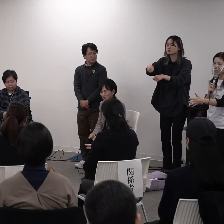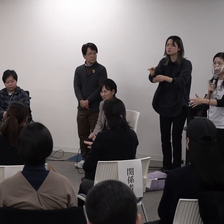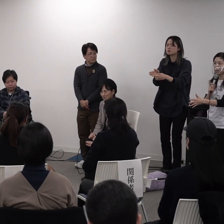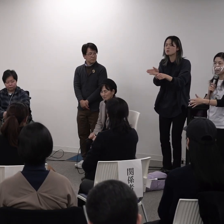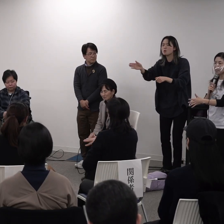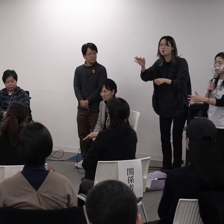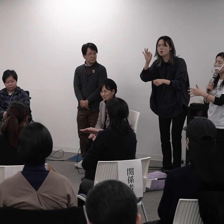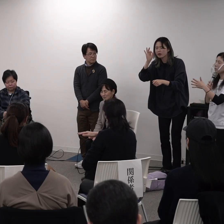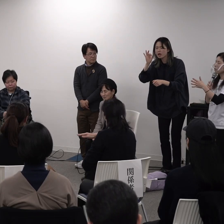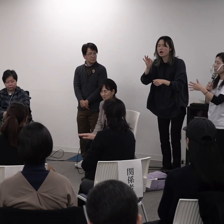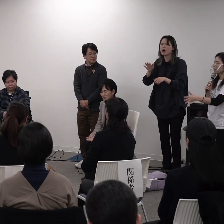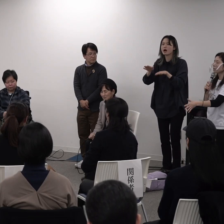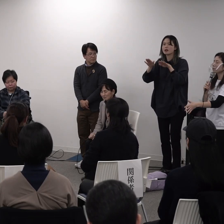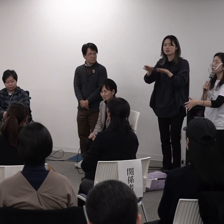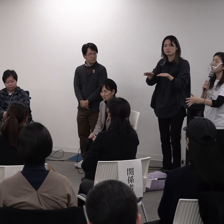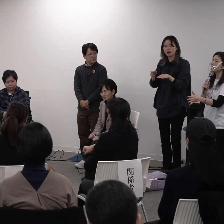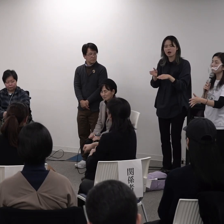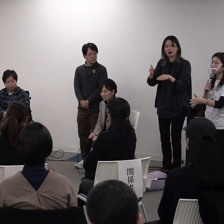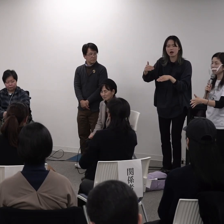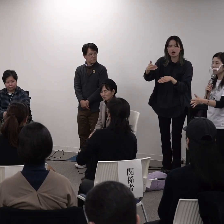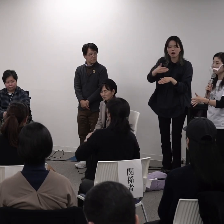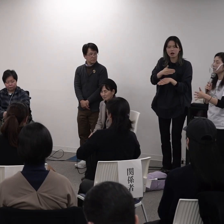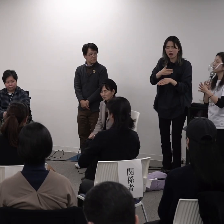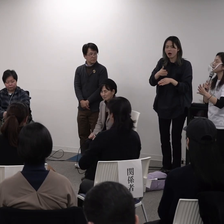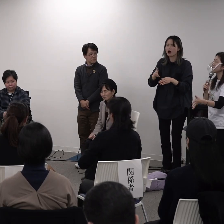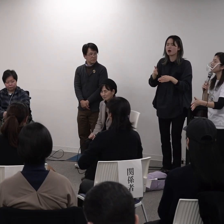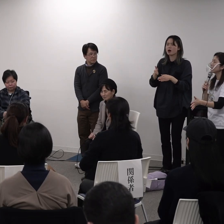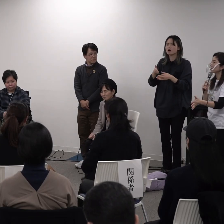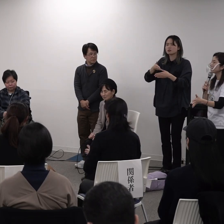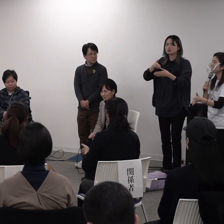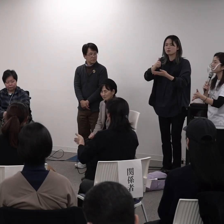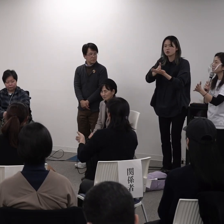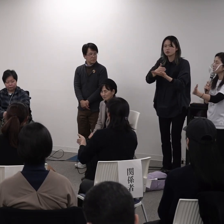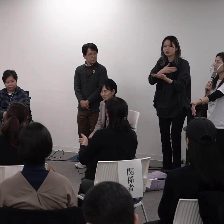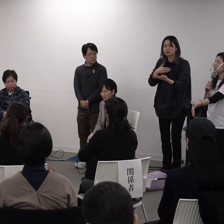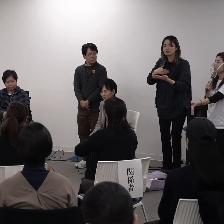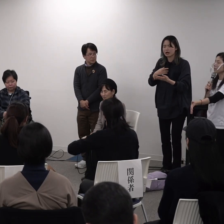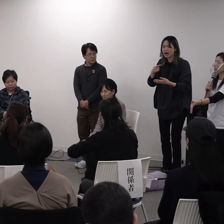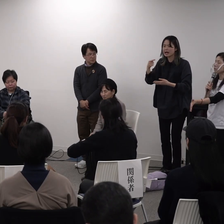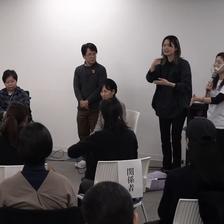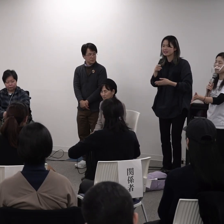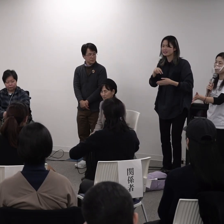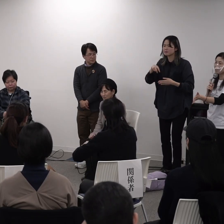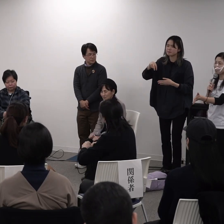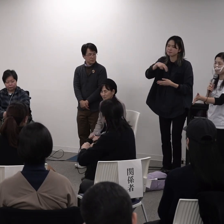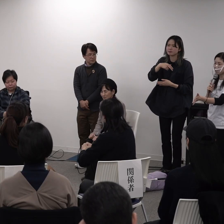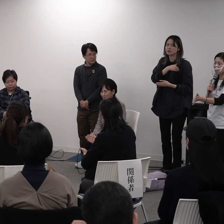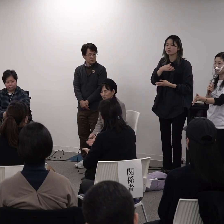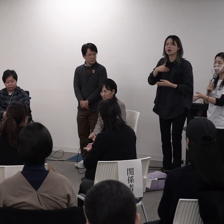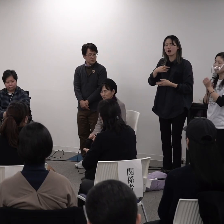1個目の角止まってくれた、左に曲がれるって、少し斜めで止まってくれてるな、